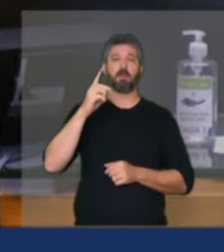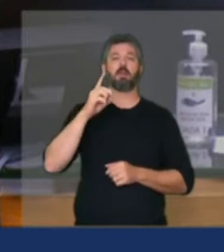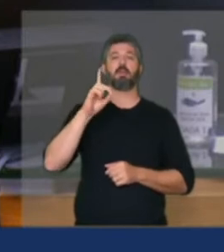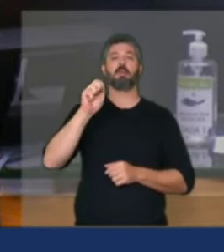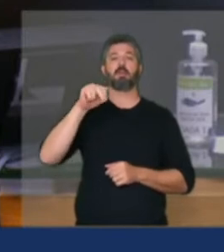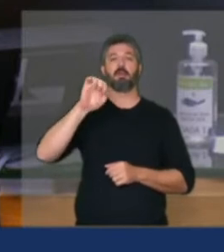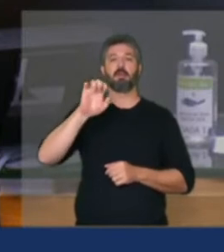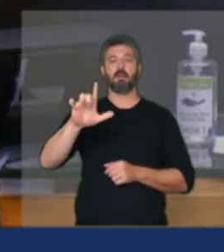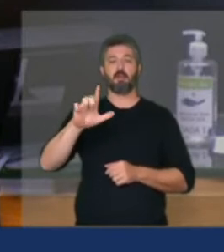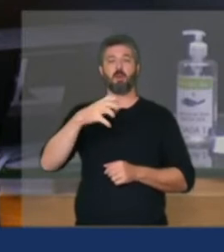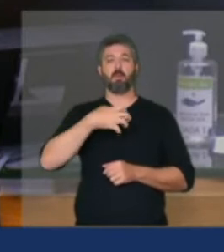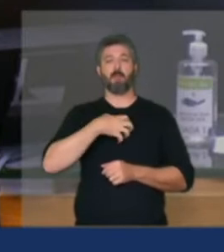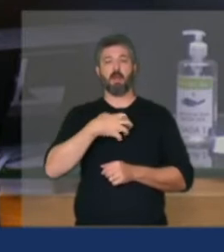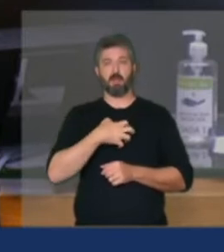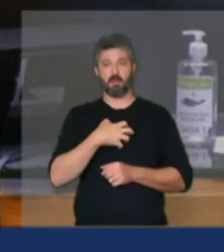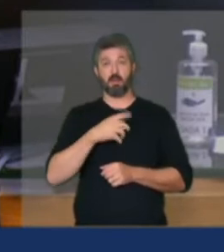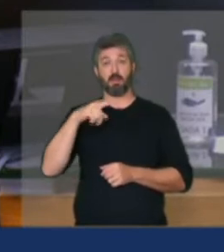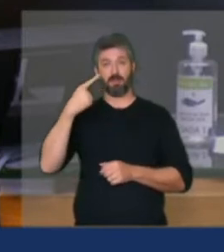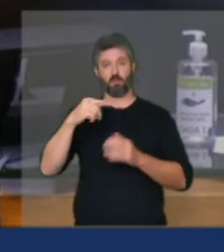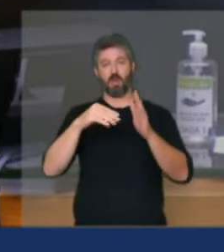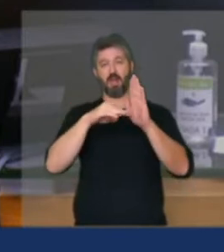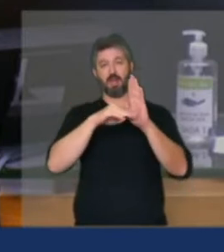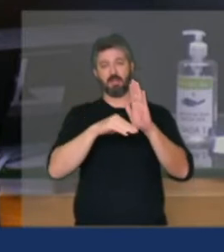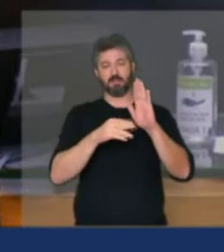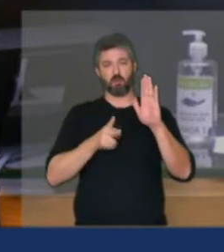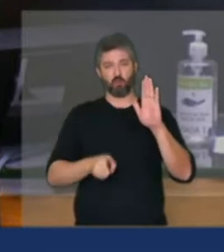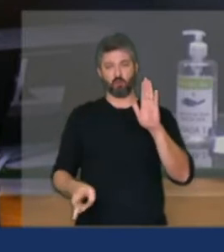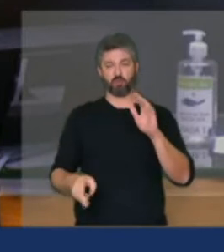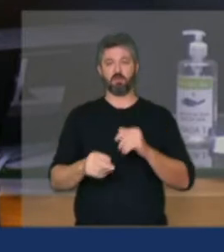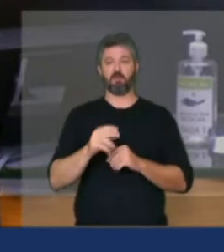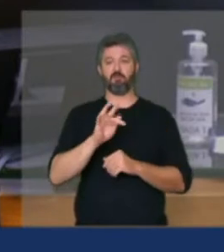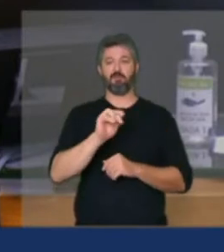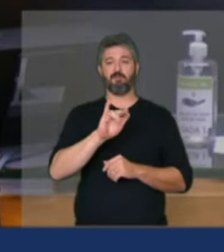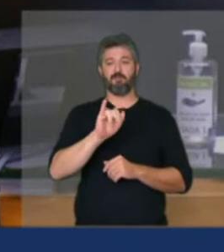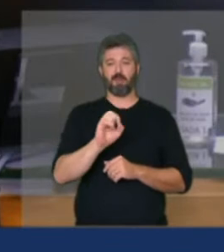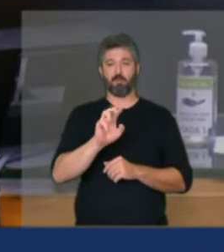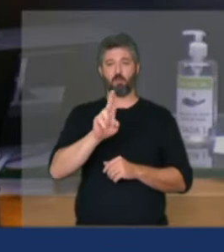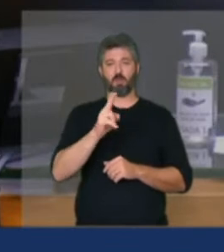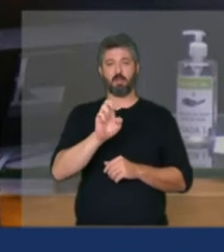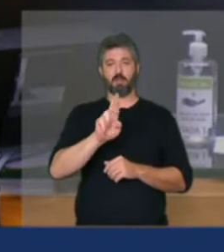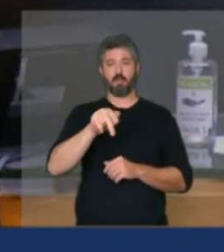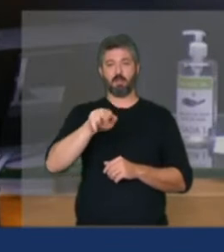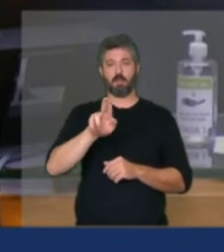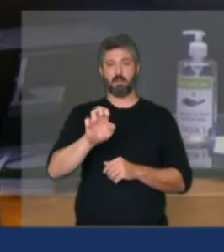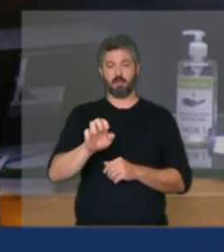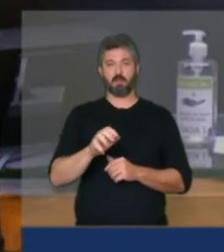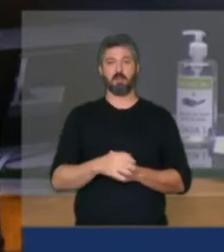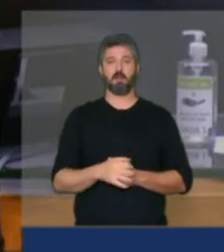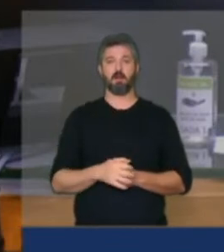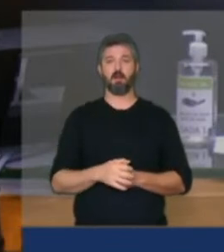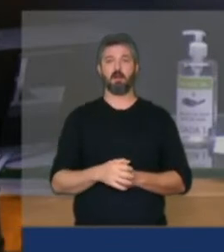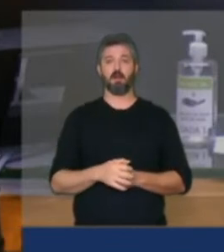CONTINUAR DEPOIS COM O DEPUTADO FÁBIO HENRIQUE DE SERGIPE. -- [DEPUTADO]: PARA DIVULGAR NA VOZ DO BRASIL, SENHOR PRESIDENTE.